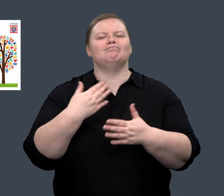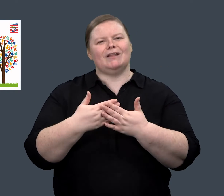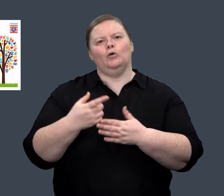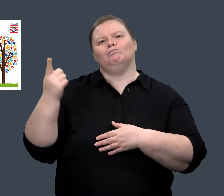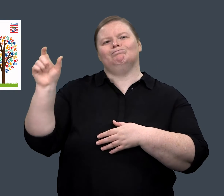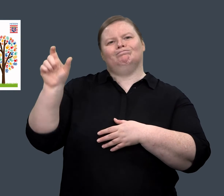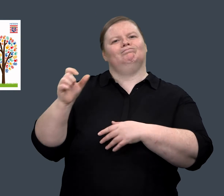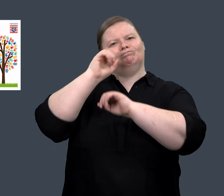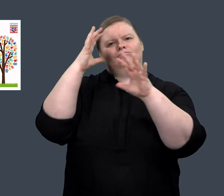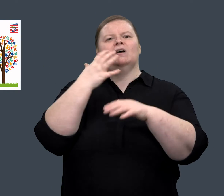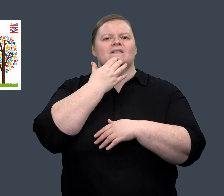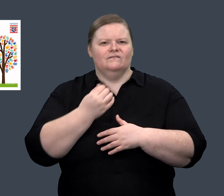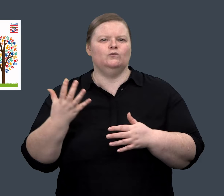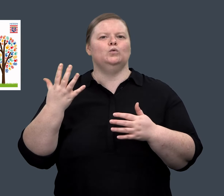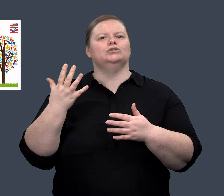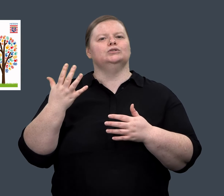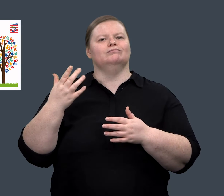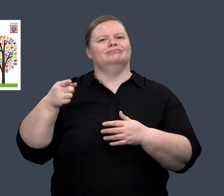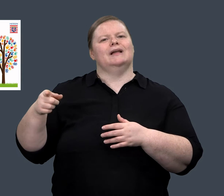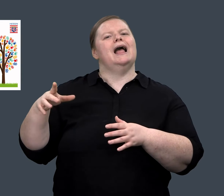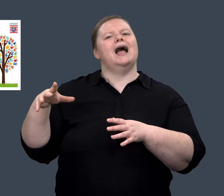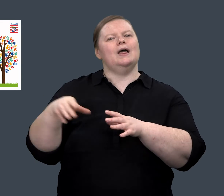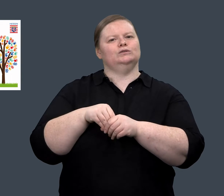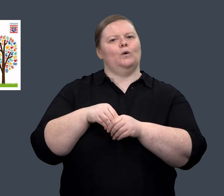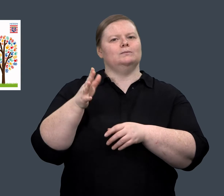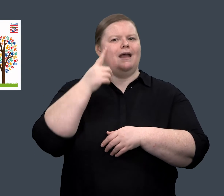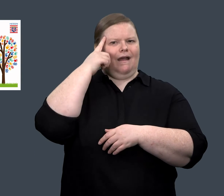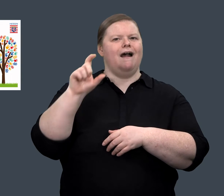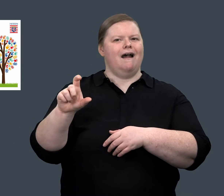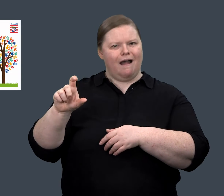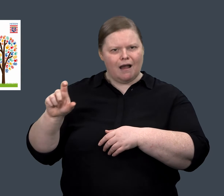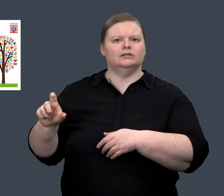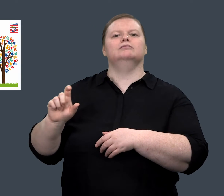Daher wünschte ich mir, dass der Inklusionsbeirat